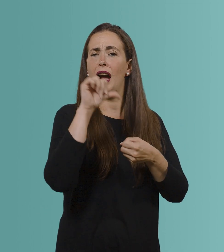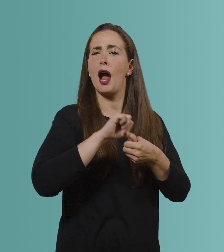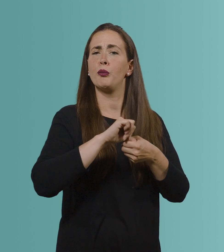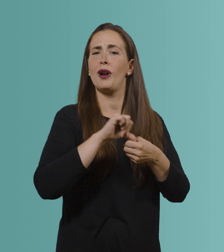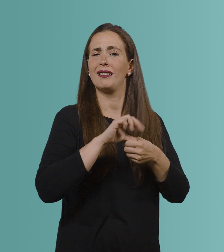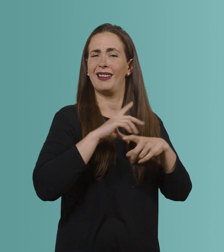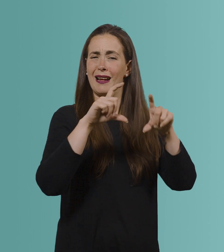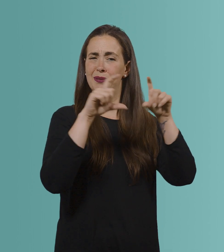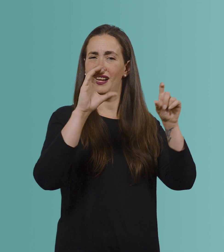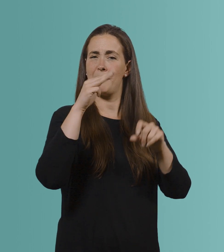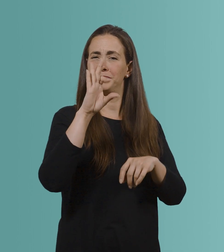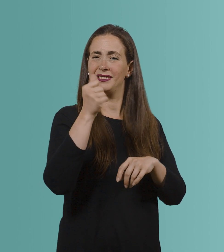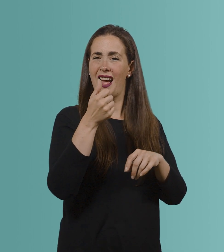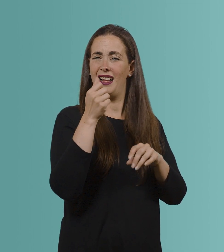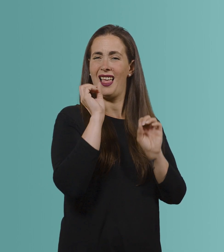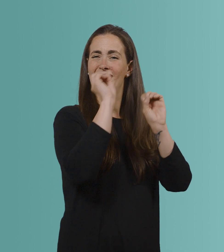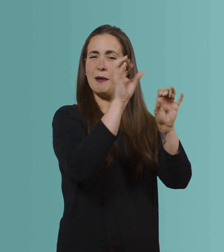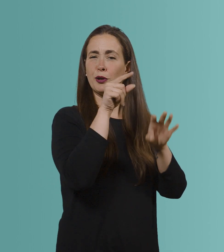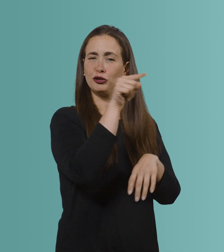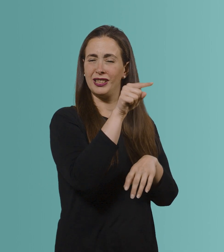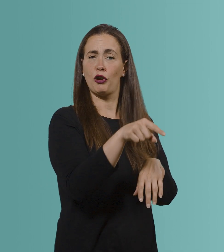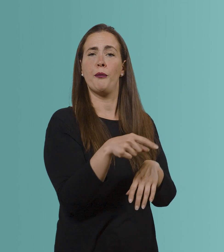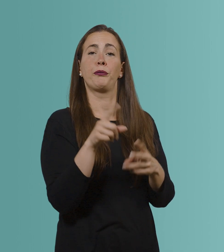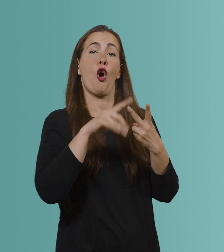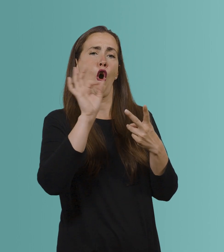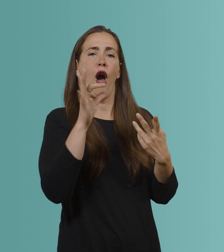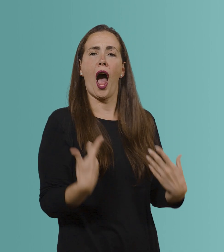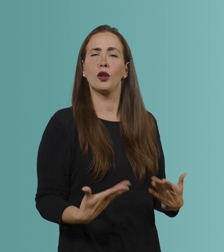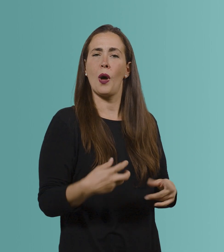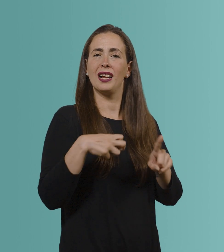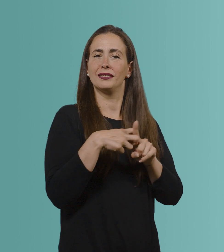com ara els dipòsits de carburants de la CAMPSA i del costat de l’actual